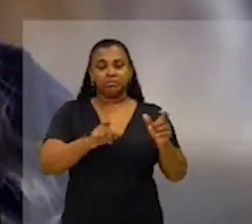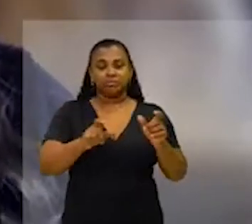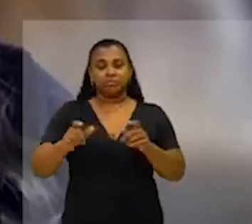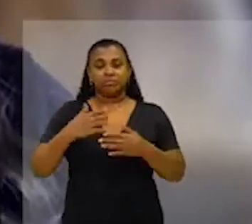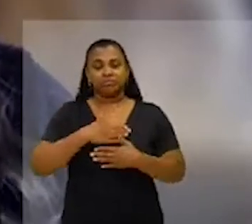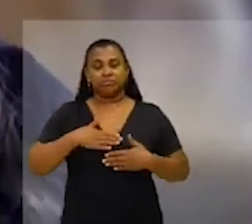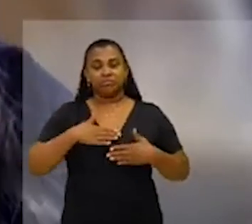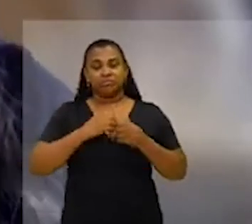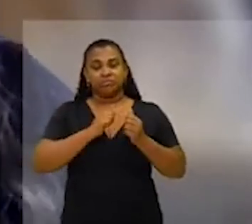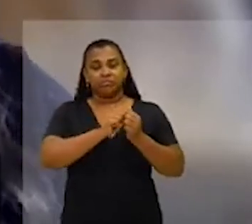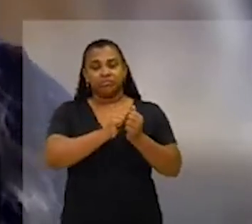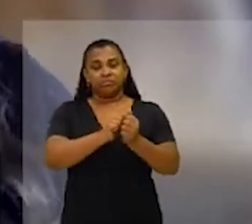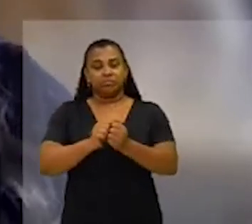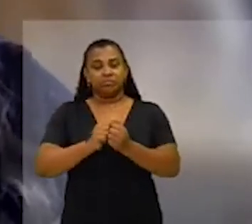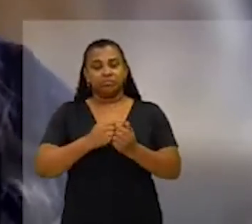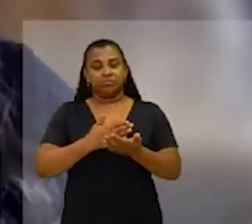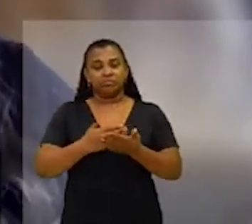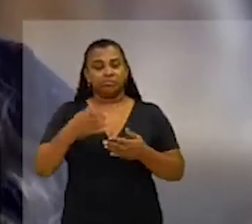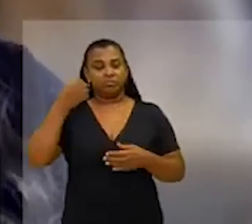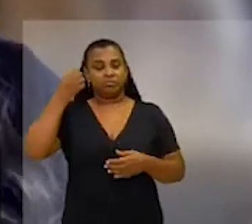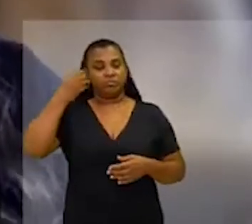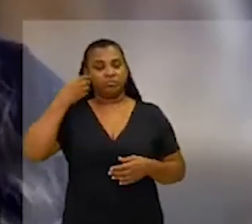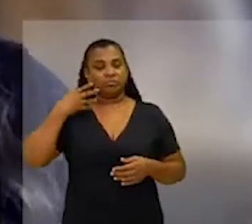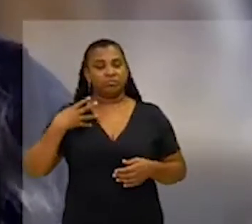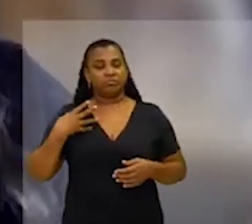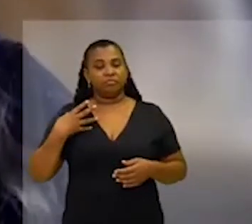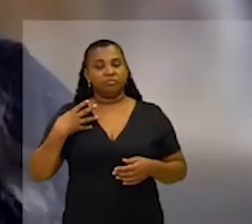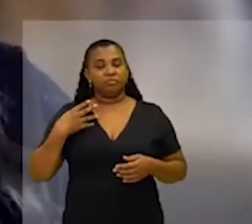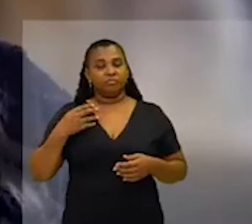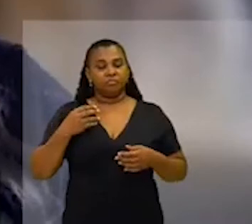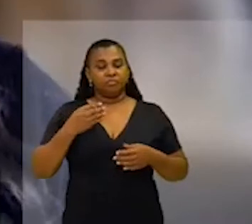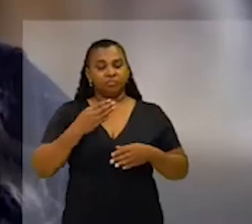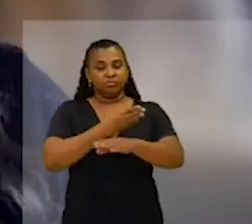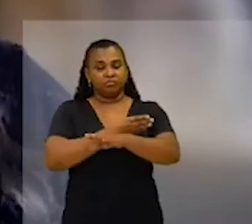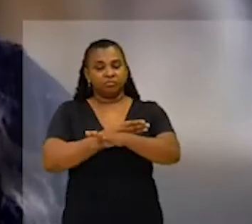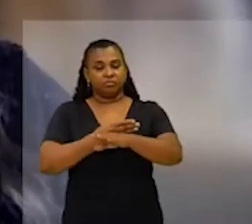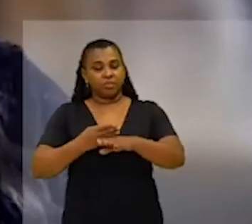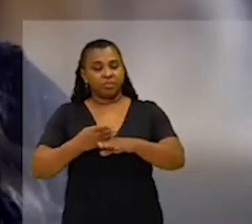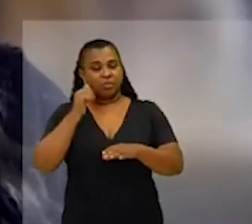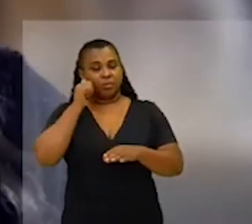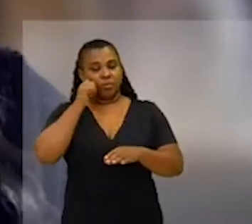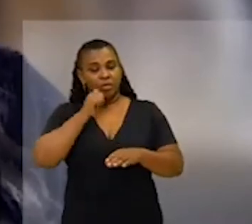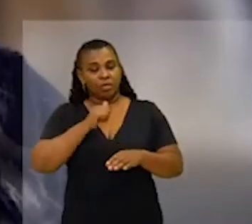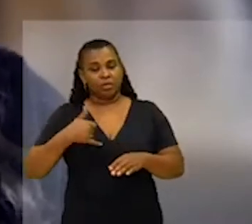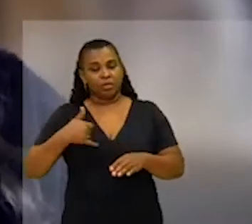daqui eu vou começar a comer alto descrição Eu sou uma mulher branca de 50 anos cabelos lisos